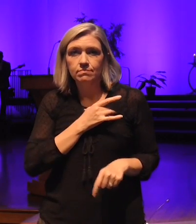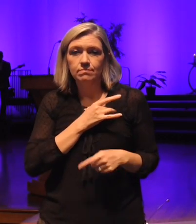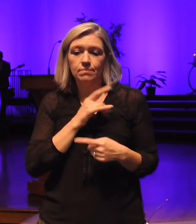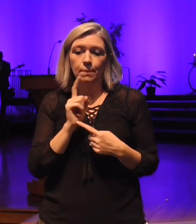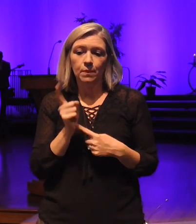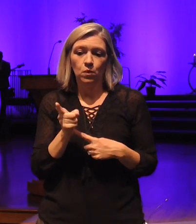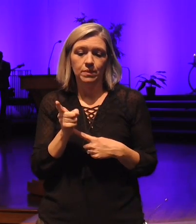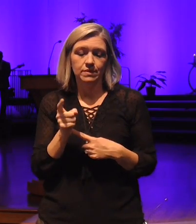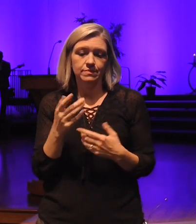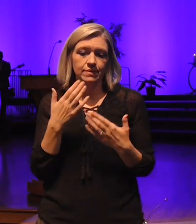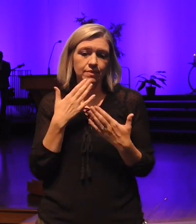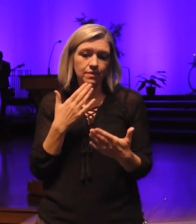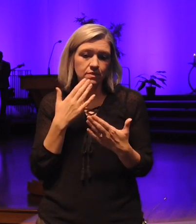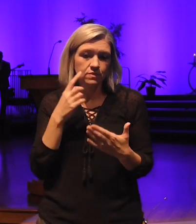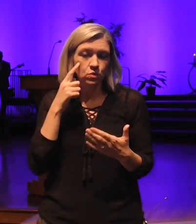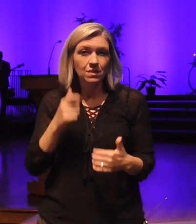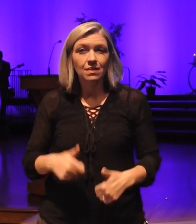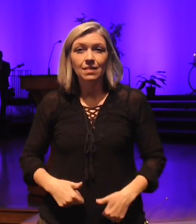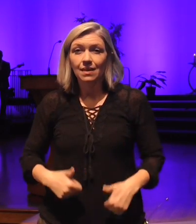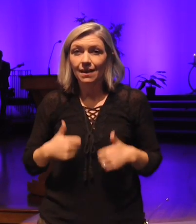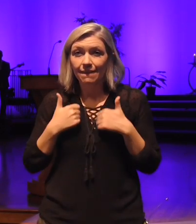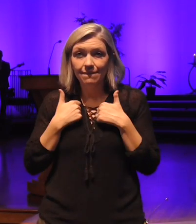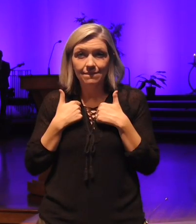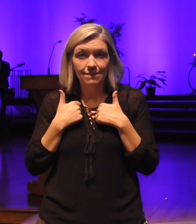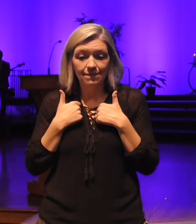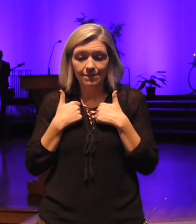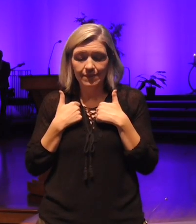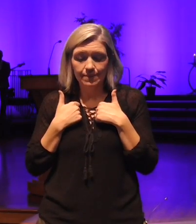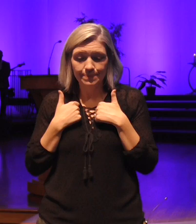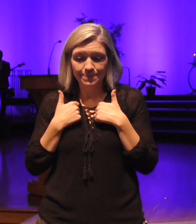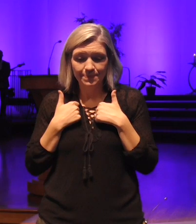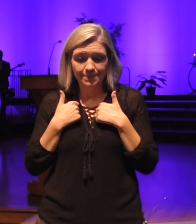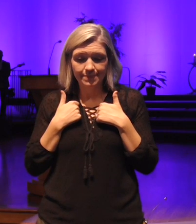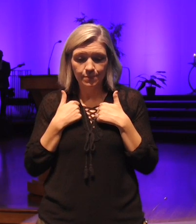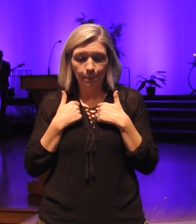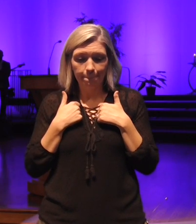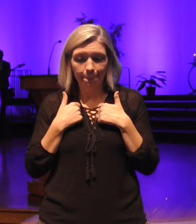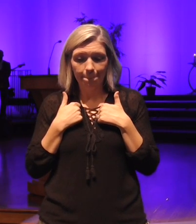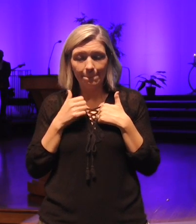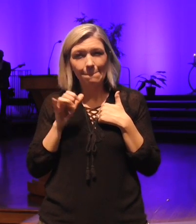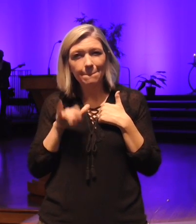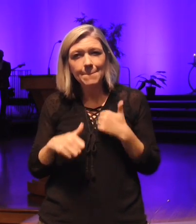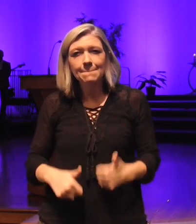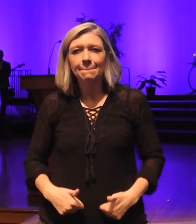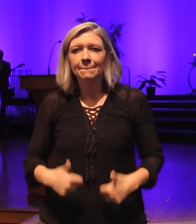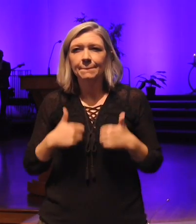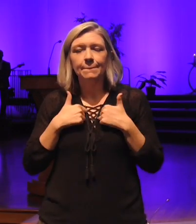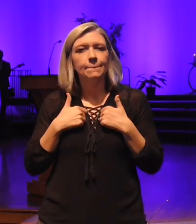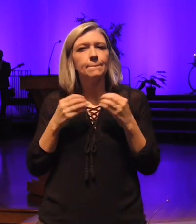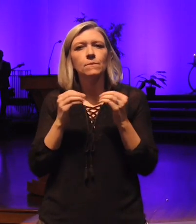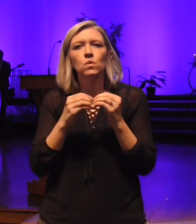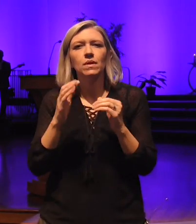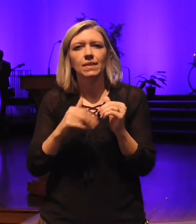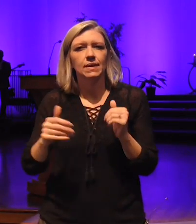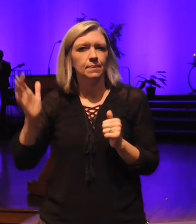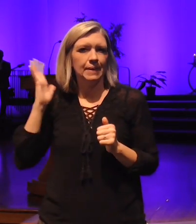por la vida que somos que la vida es mucho más que nuestro pasado mucho